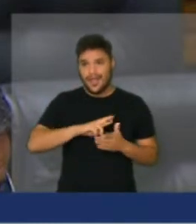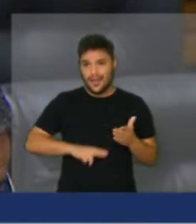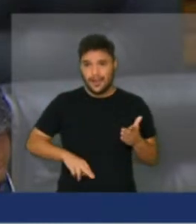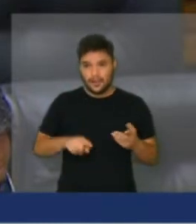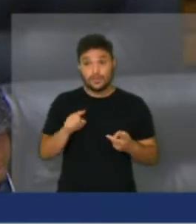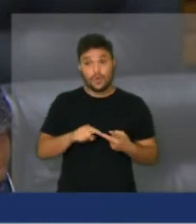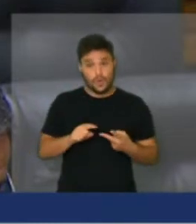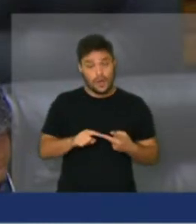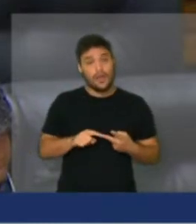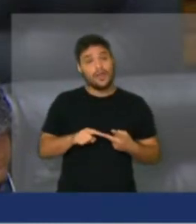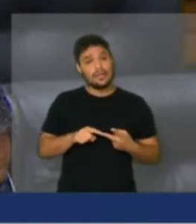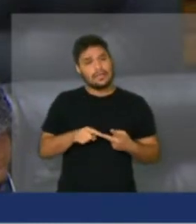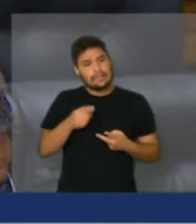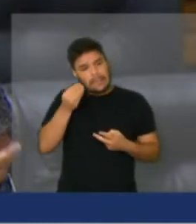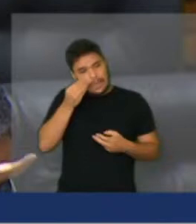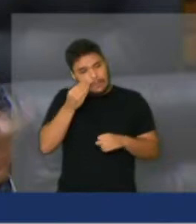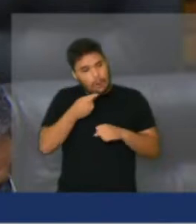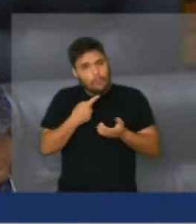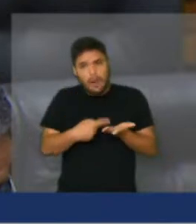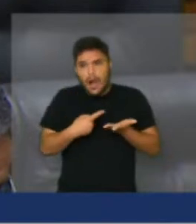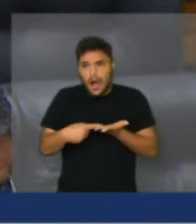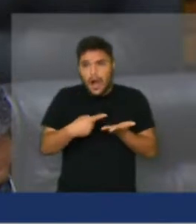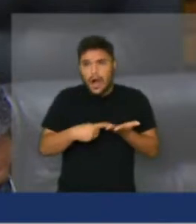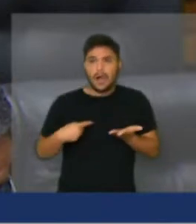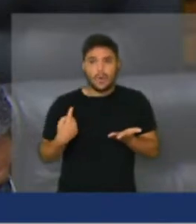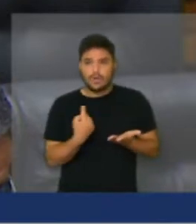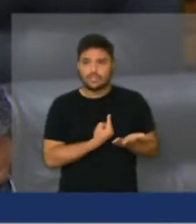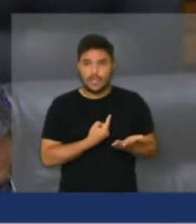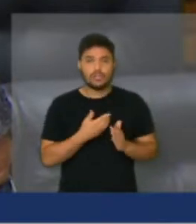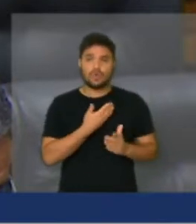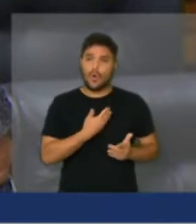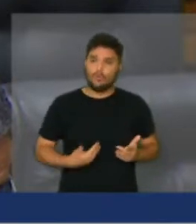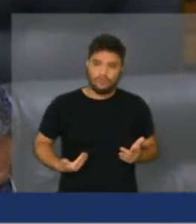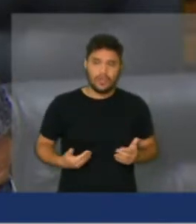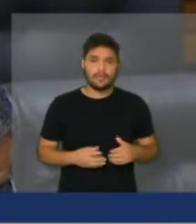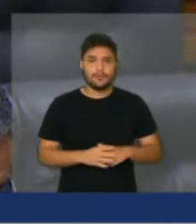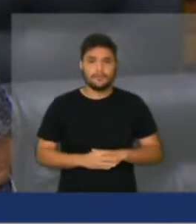NEGOCIAR COM O GOVERNO TAMBÉ M. DEPUTADA PAULA BELMONTE SE ESFORÇOU MUITO. [SOA A CAMPAINHA]. PARA CHEGAR AO